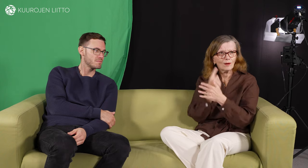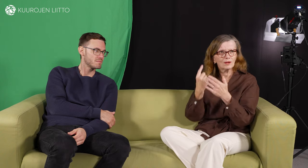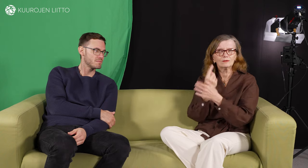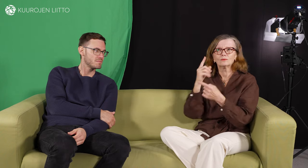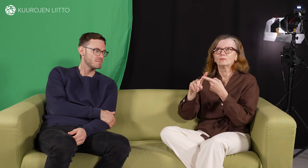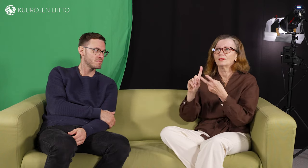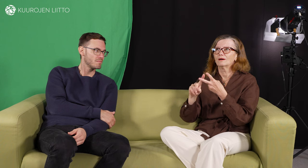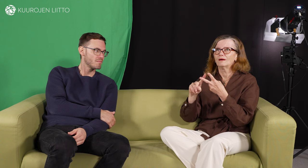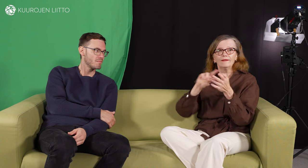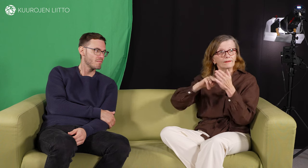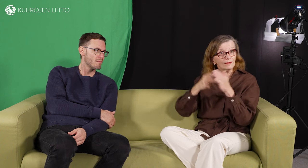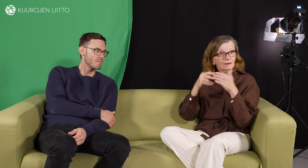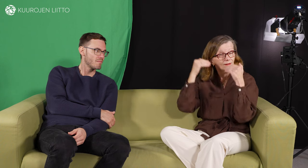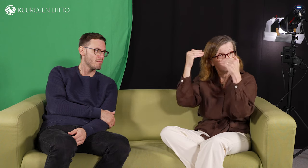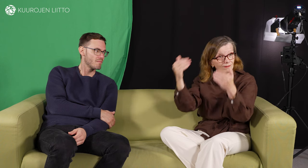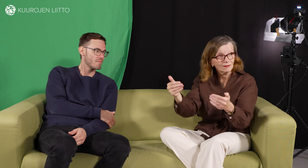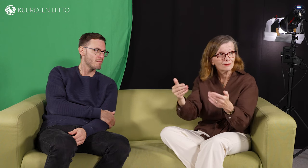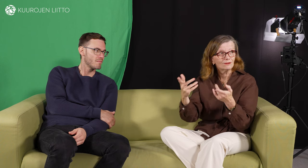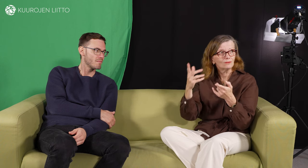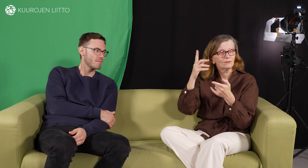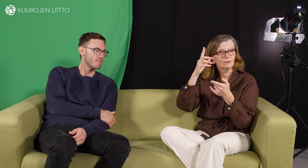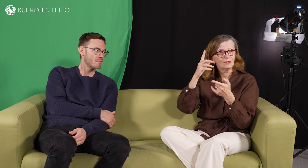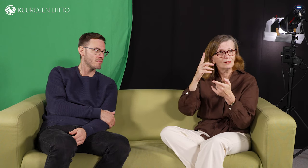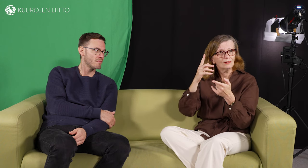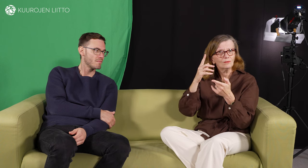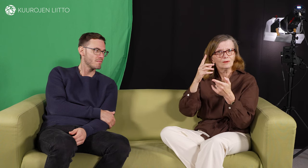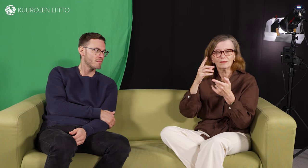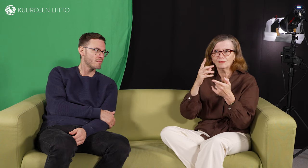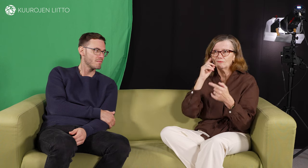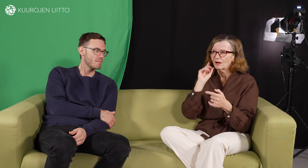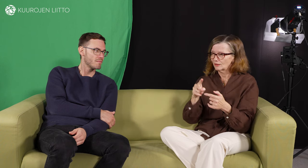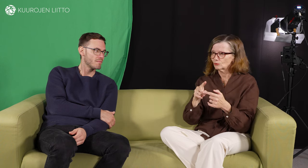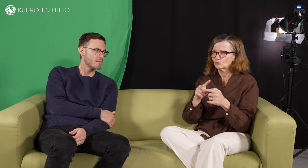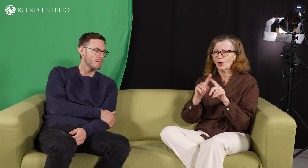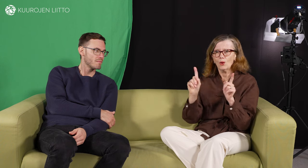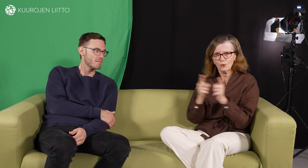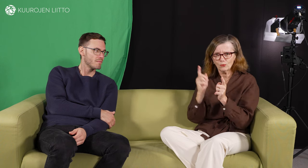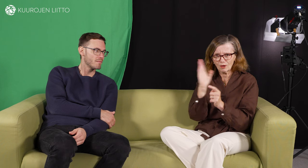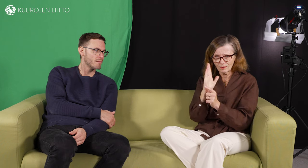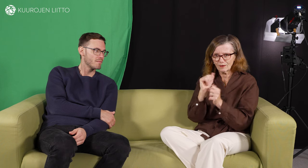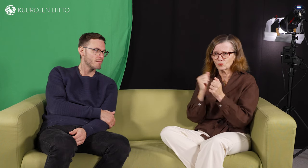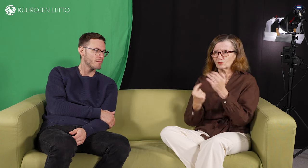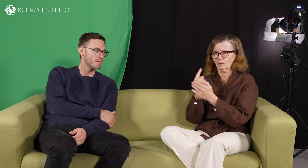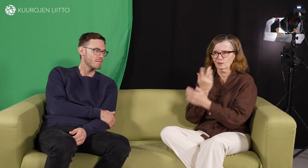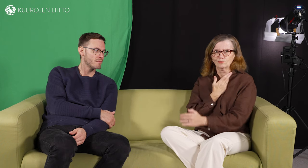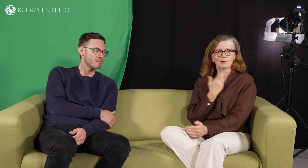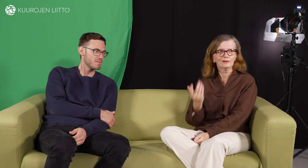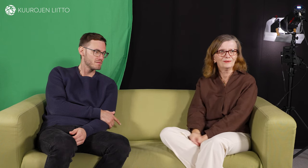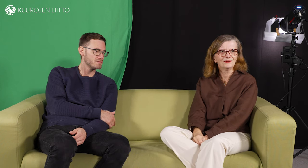Lisäksi teknologia on kehittynyt. Lyhyessä ajassa on tapahtunut paljon.